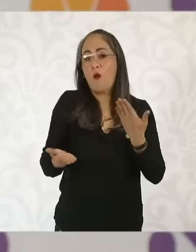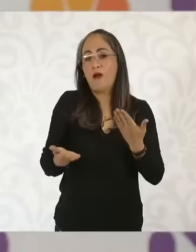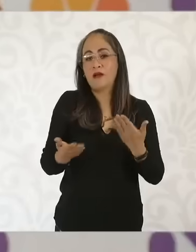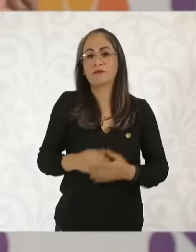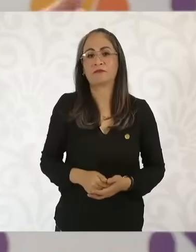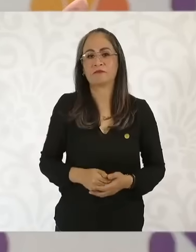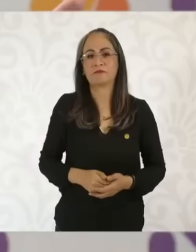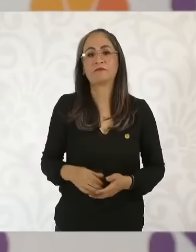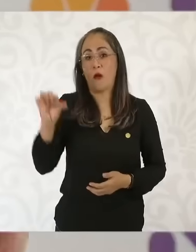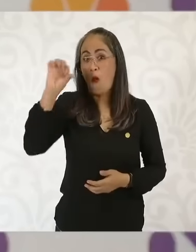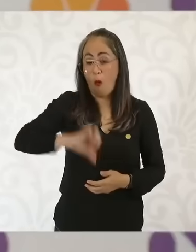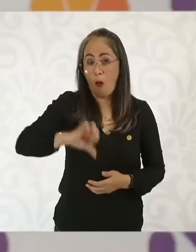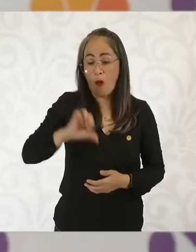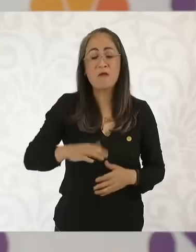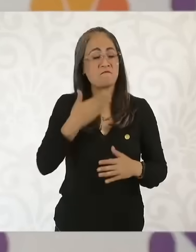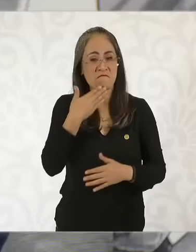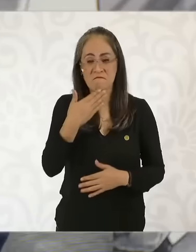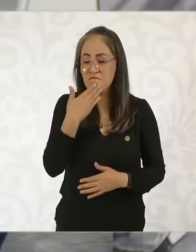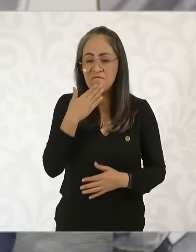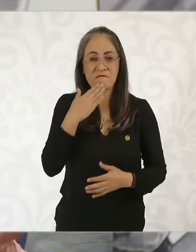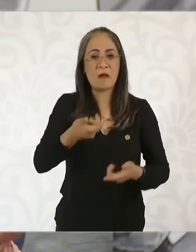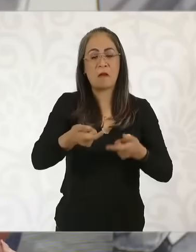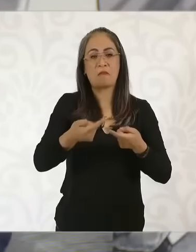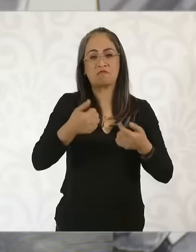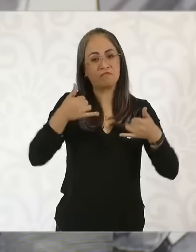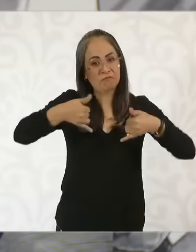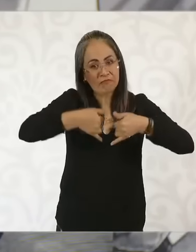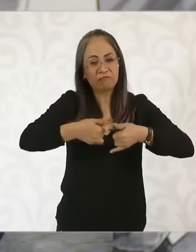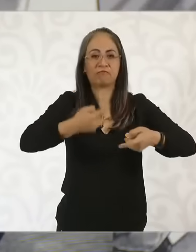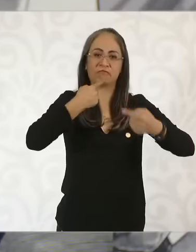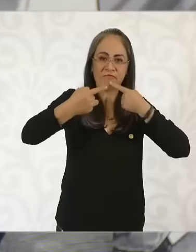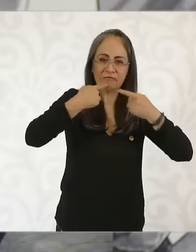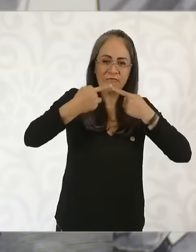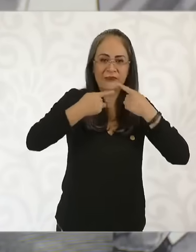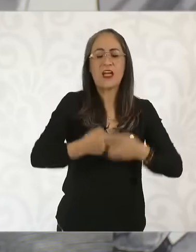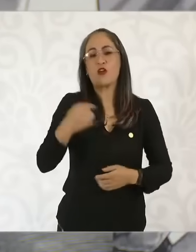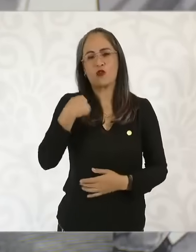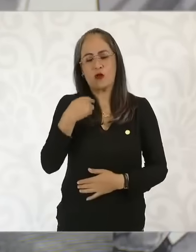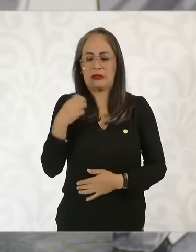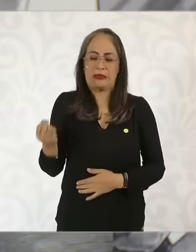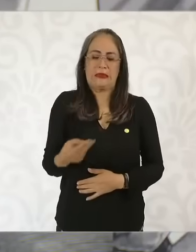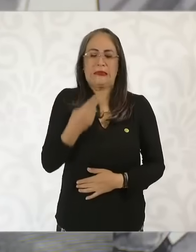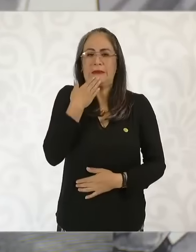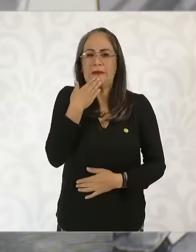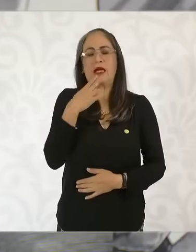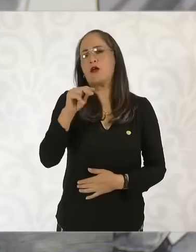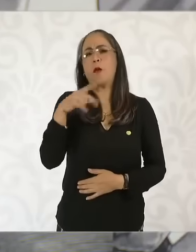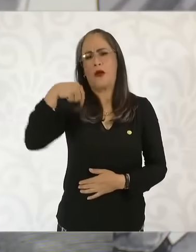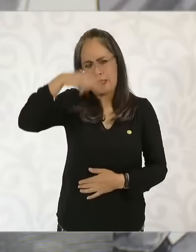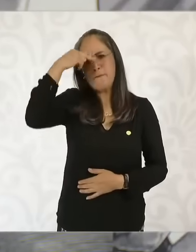una posición, como ya dije, muy diría, no quiero decir privilegiada, pero muy favorable respecto al